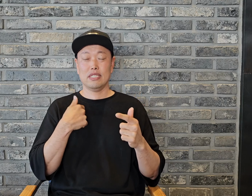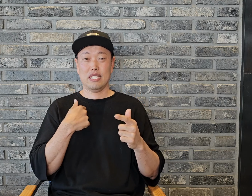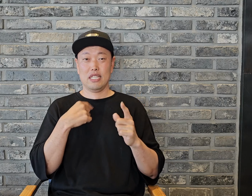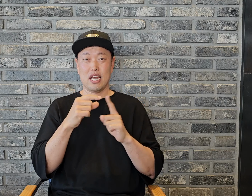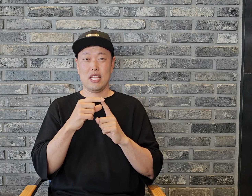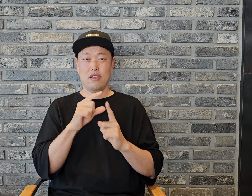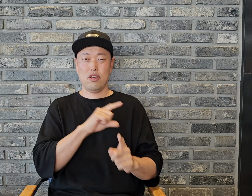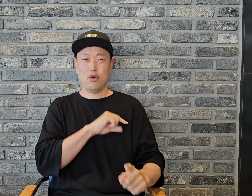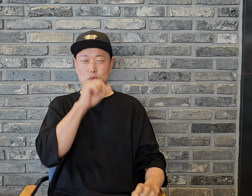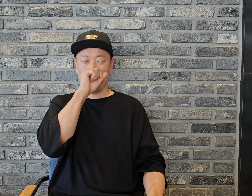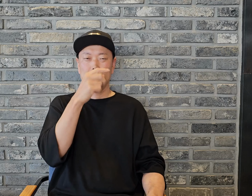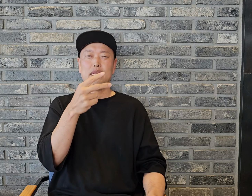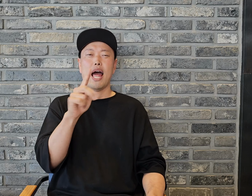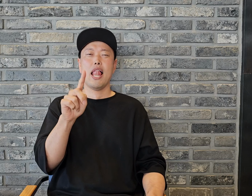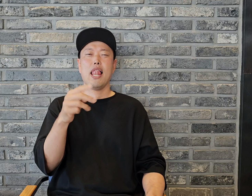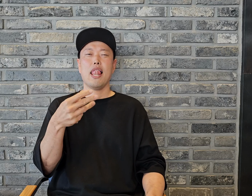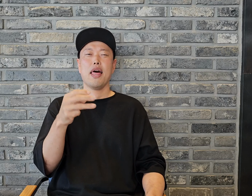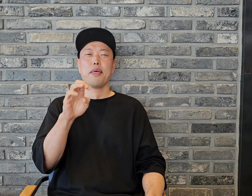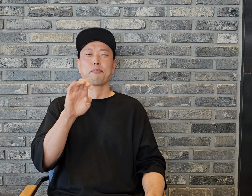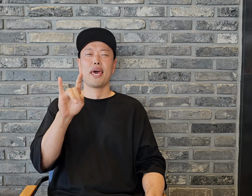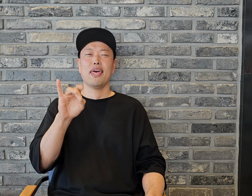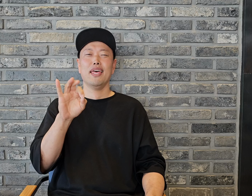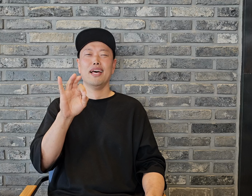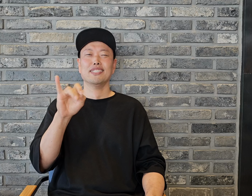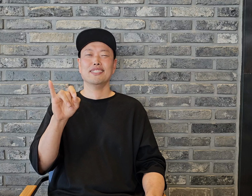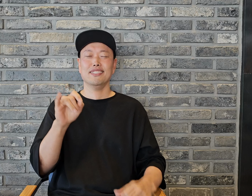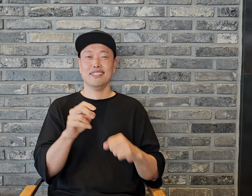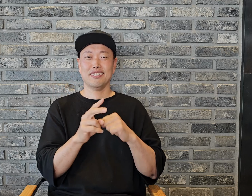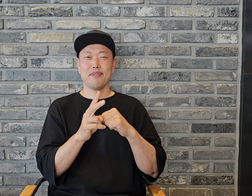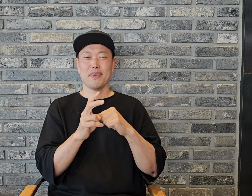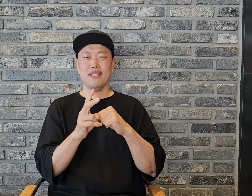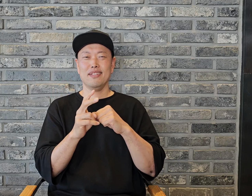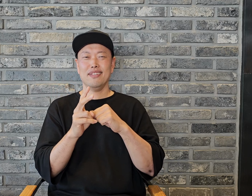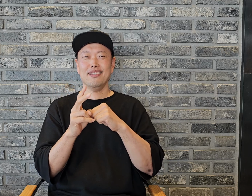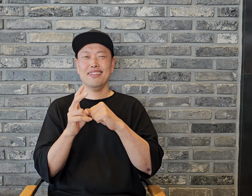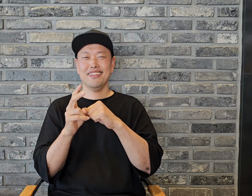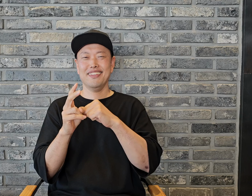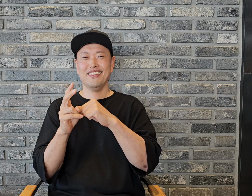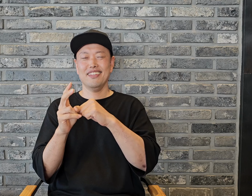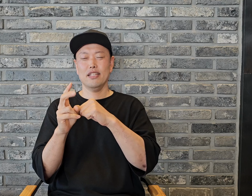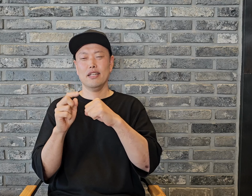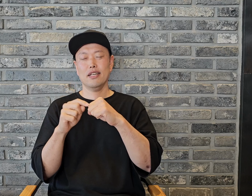ich dachte über mein Lieblingswort nach: Schnecke.